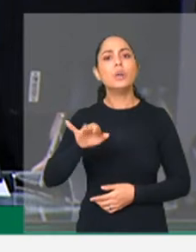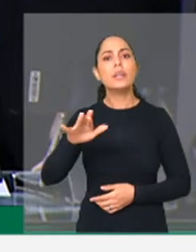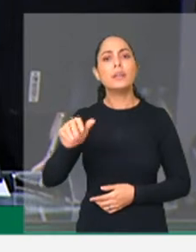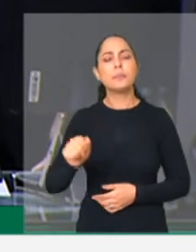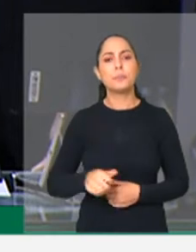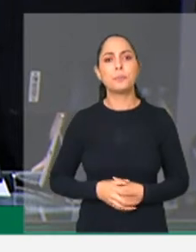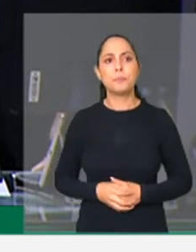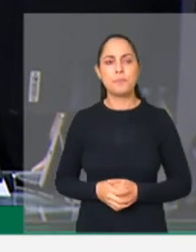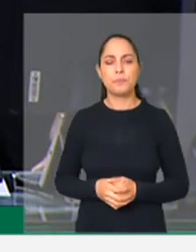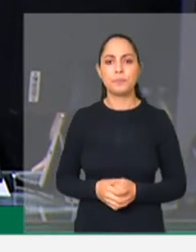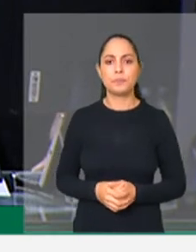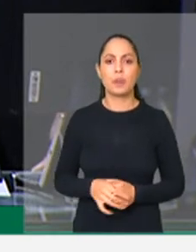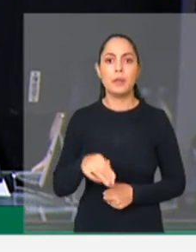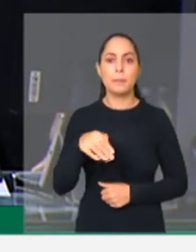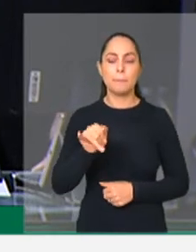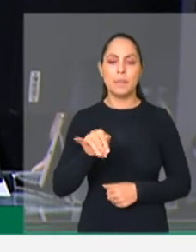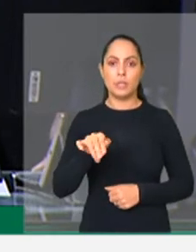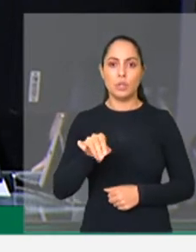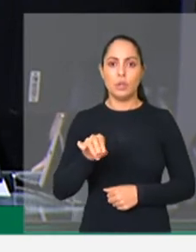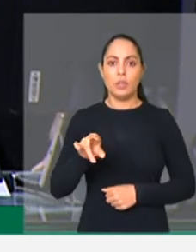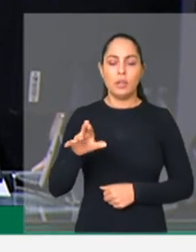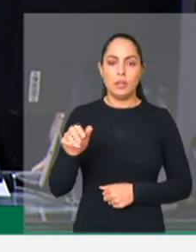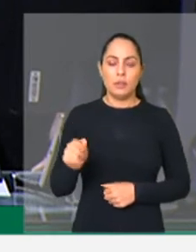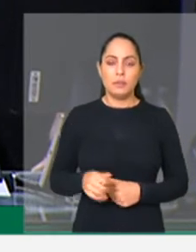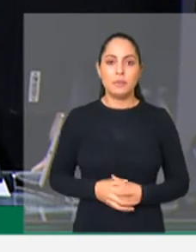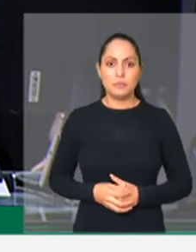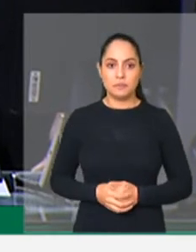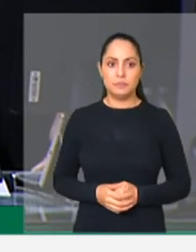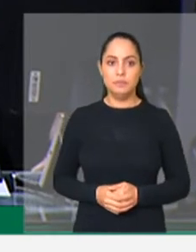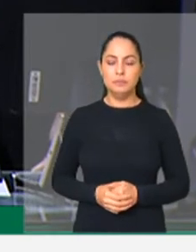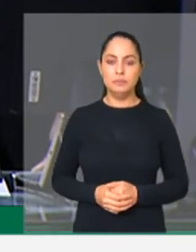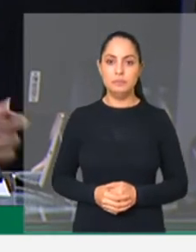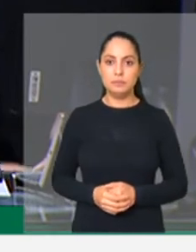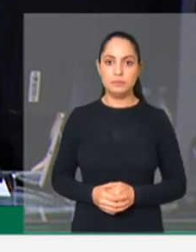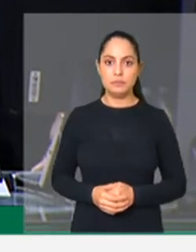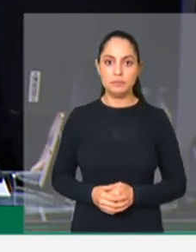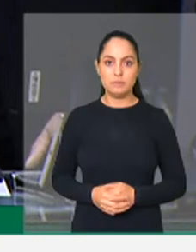ONDE APARECEM VALORES OBVIAMENTE EU NÃO ESTOU 100% SEGURO PORQUE NÃO ME APROFUNDEI NESTA MATÉRIA COM